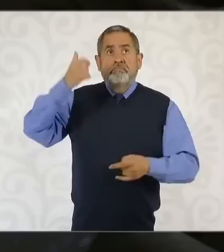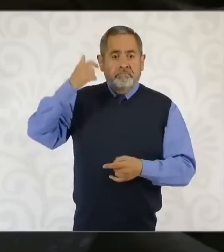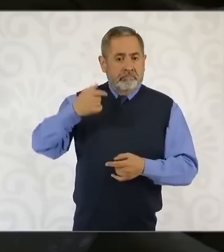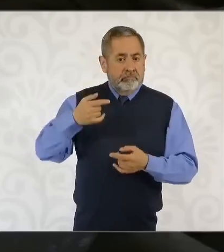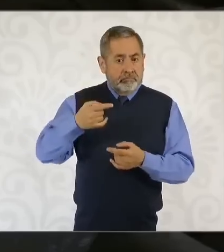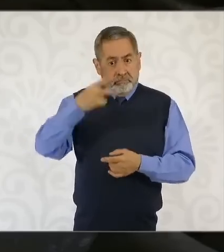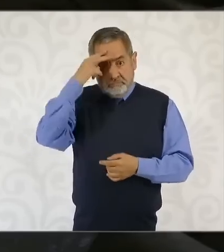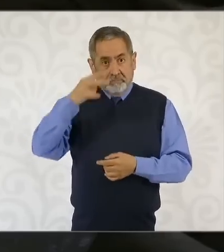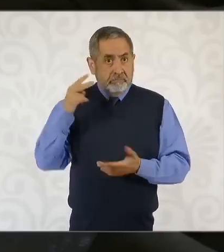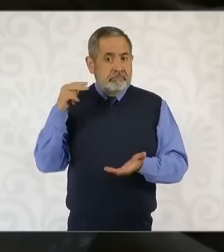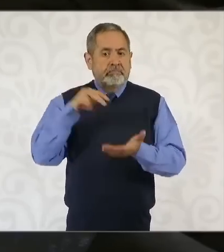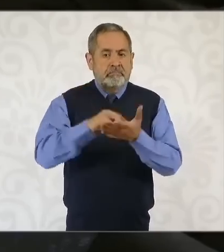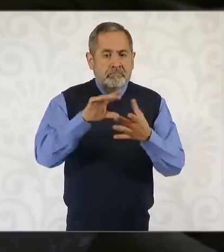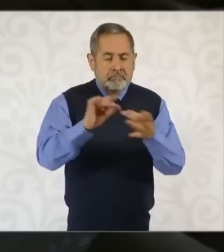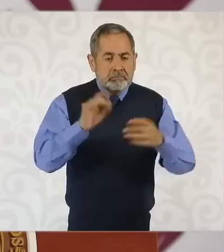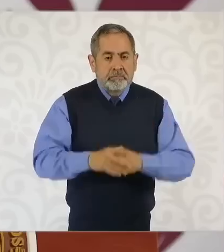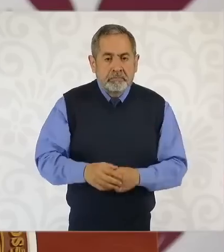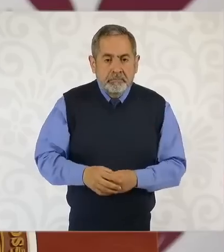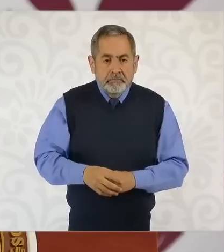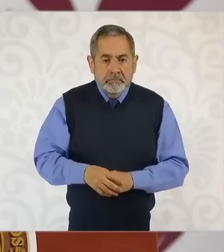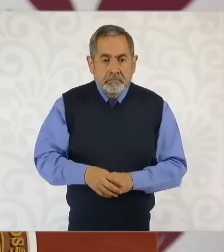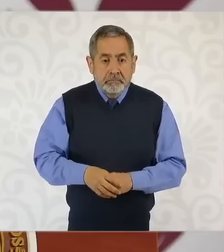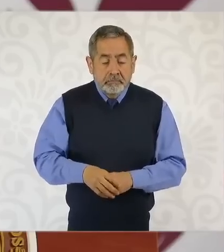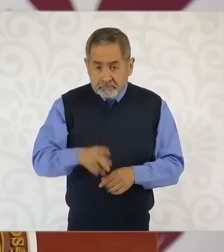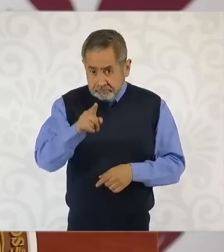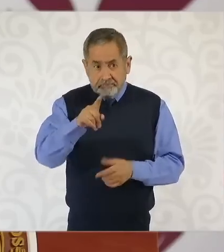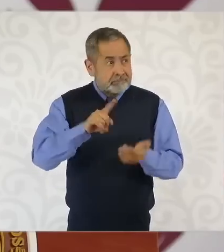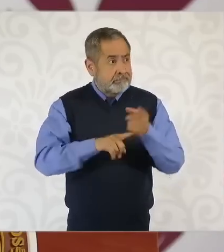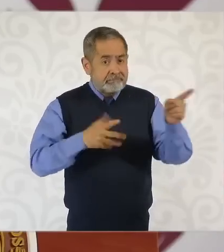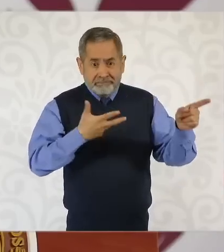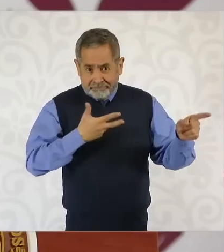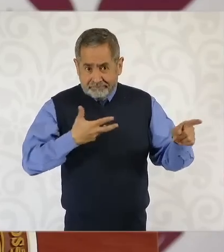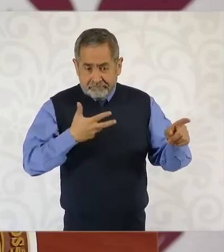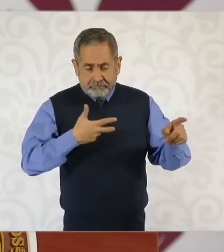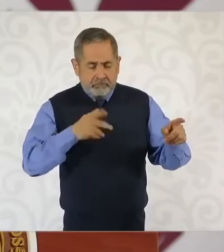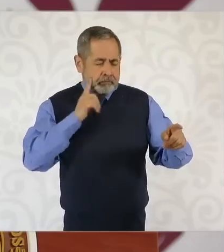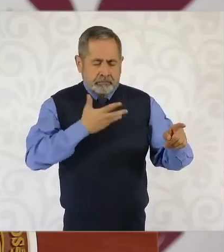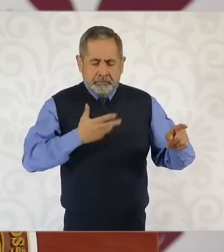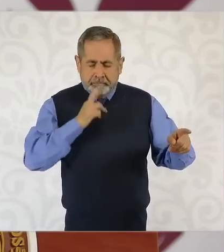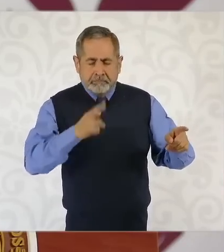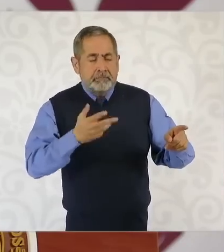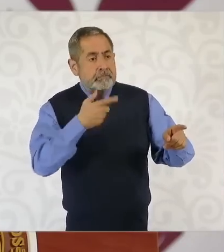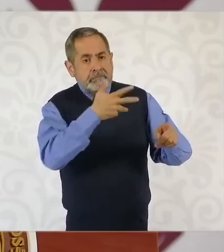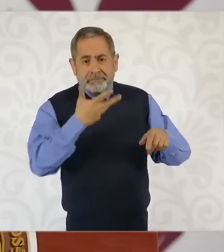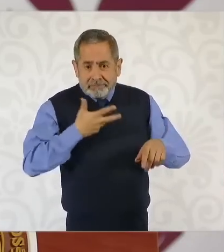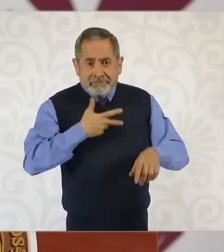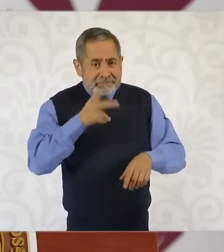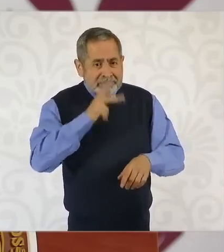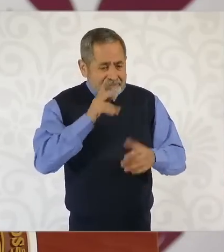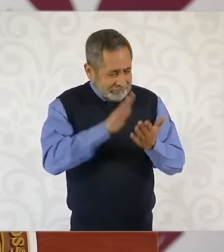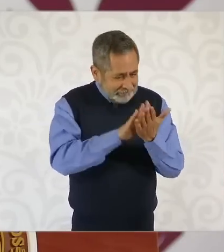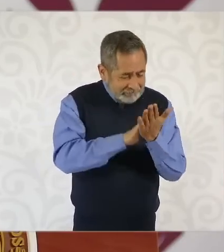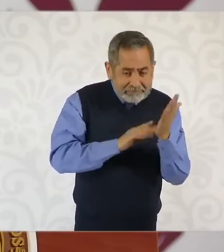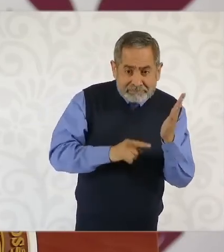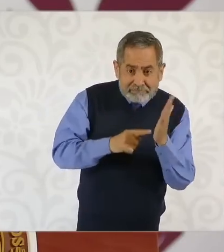Estados Unidos es que ya Ellos tienen la prueba la prueba más contundente el propio departamento